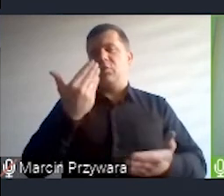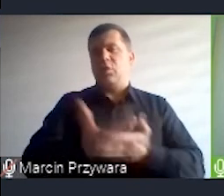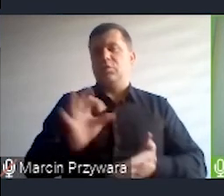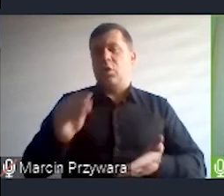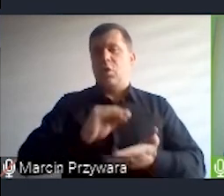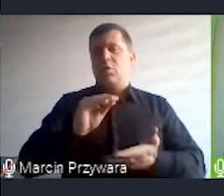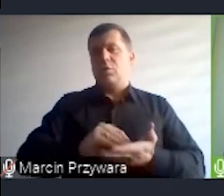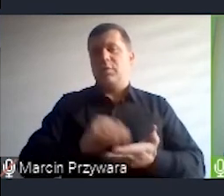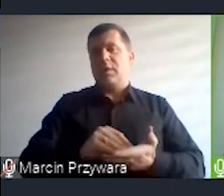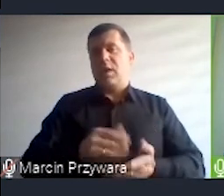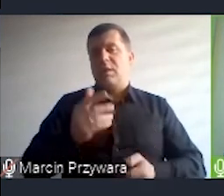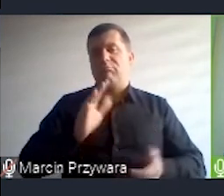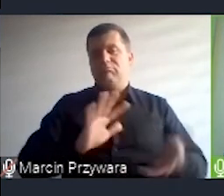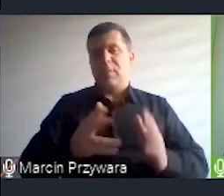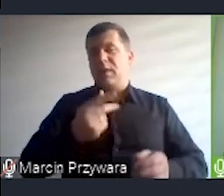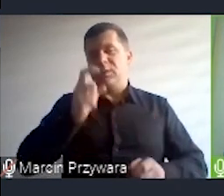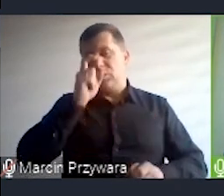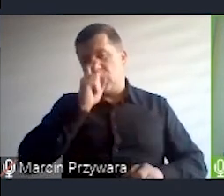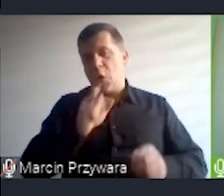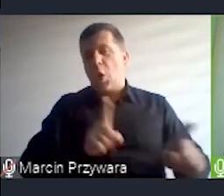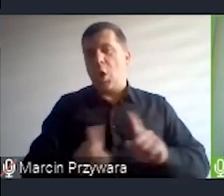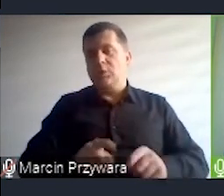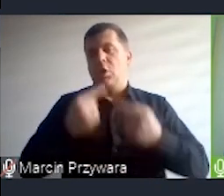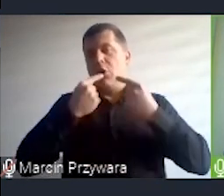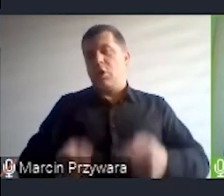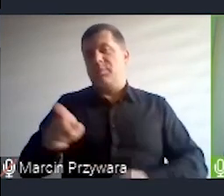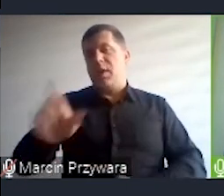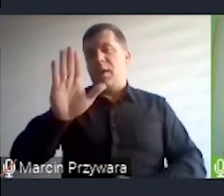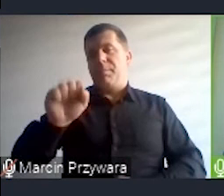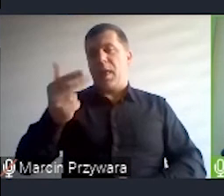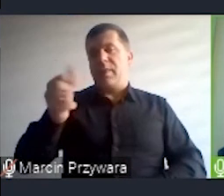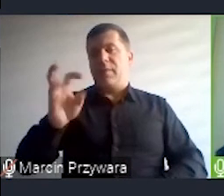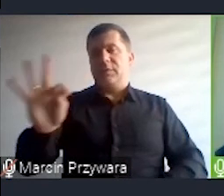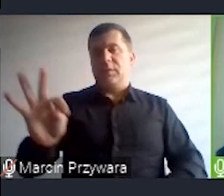a za niewłaściwie oznaczenie odpowiada jednak beneficjent